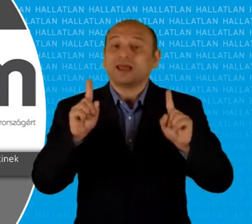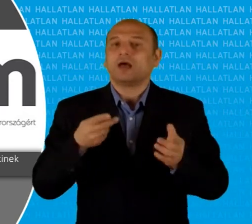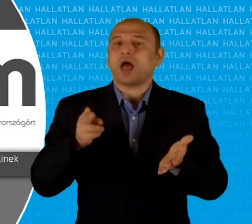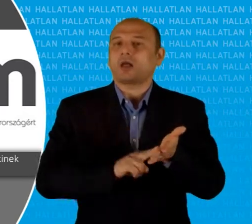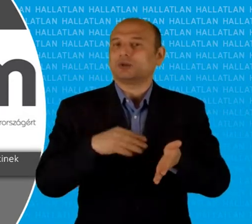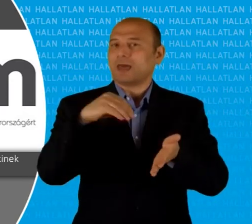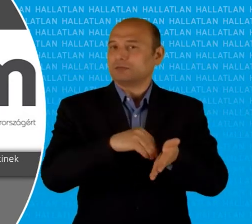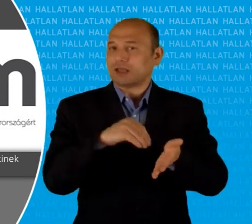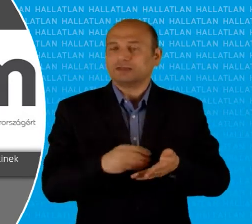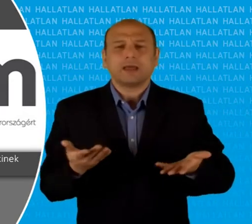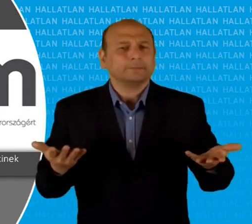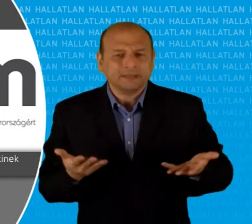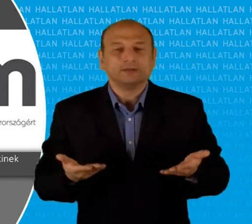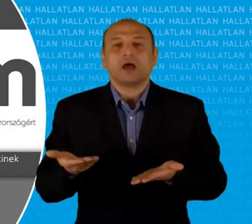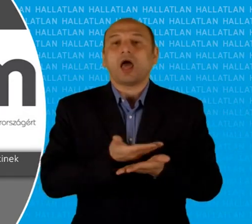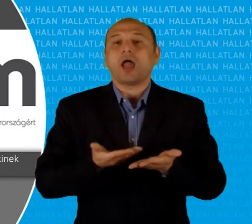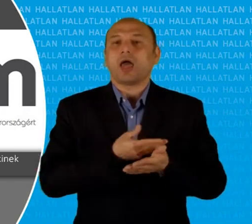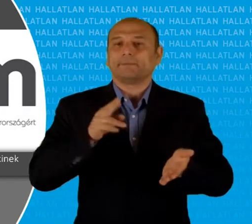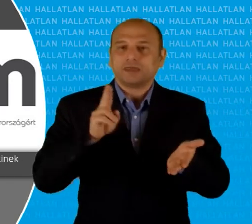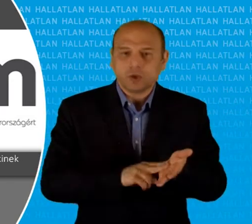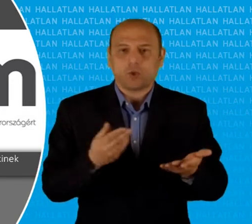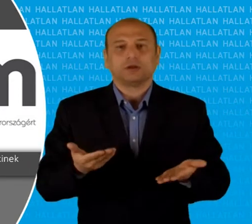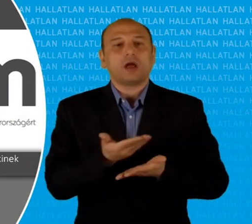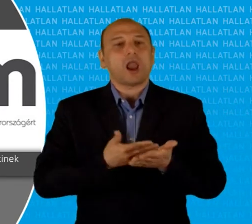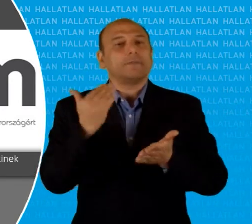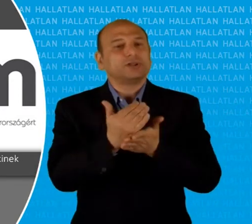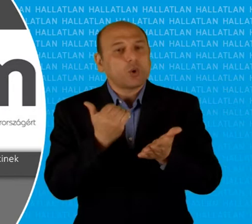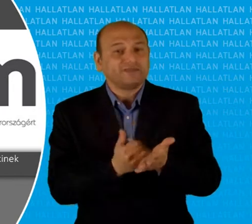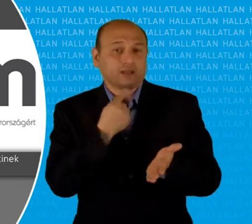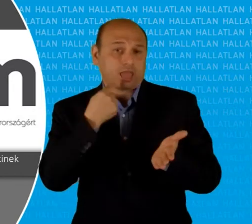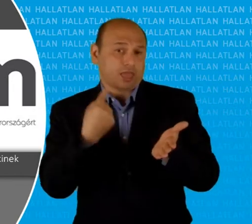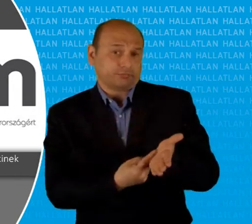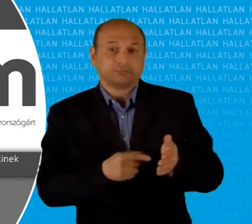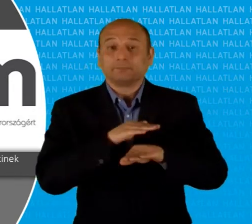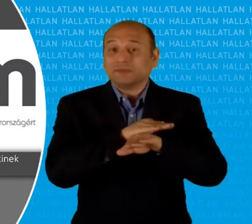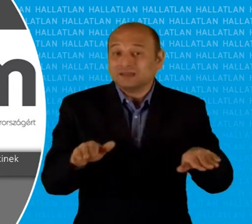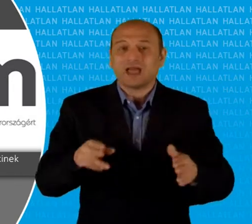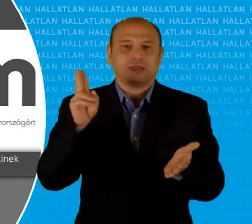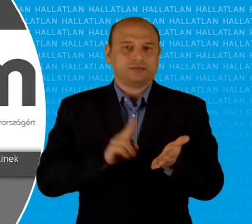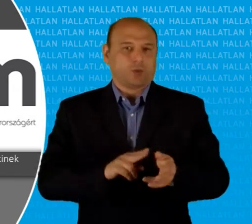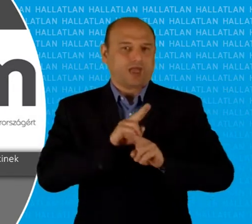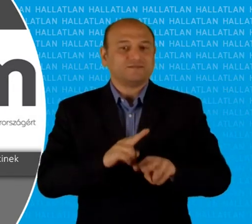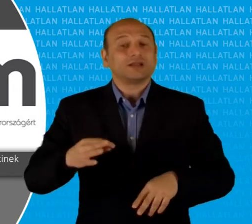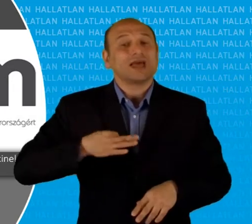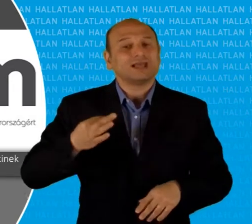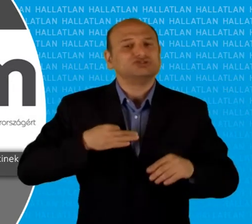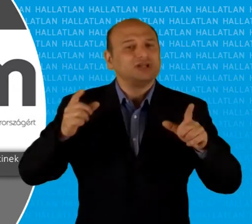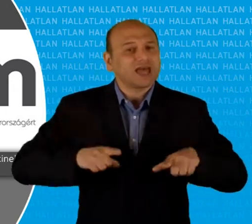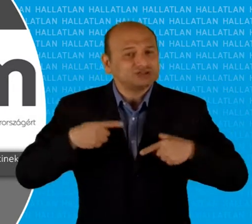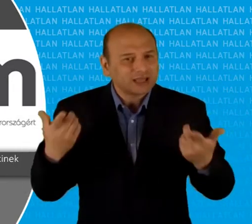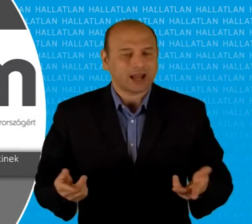Az alkotmányos alapjog és alaptörvény szerint mindenkinek joga van az egészséges élethez,